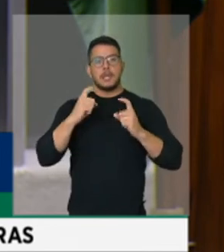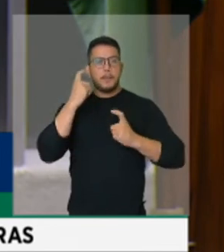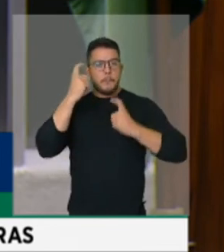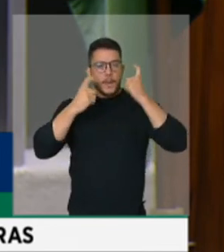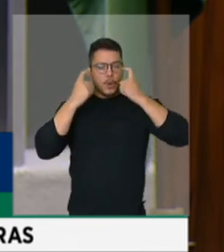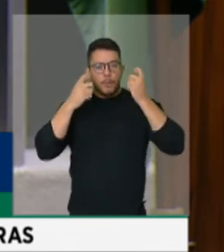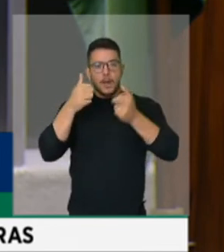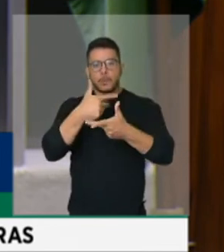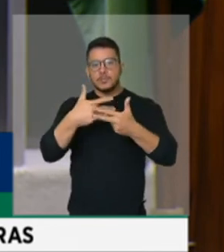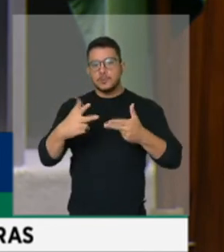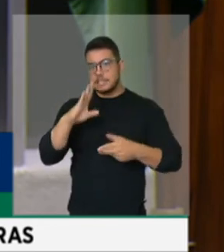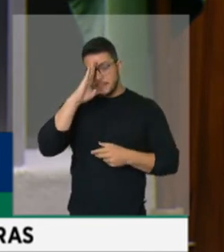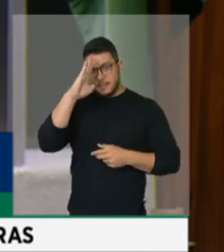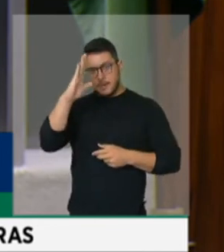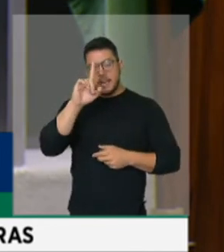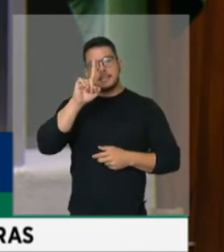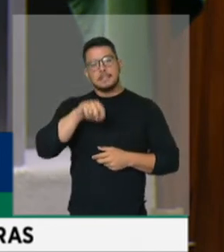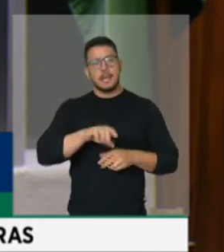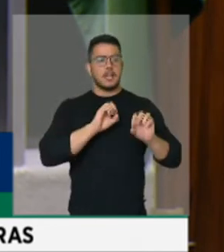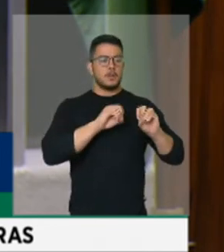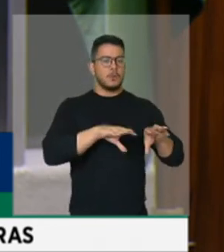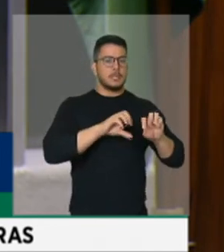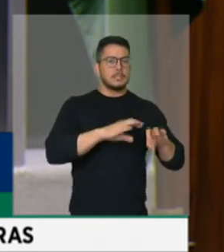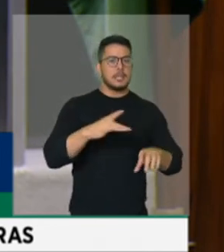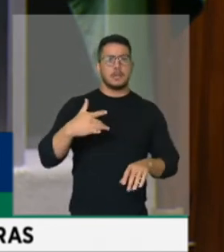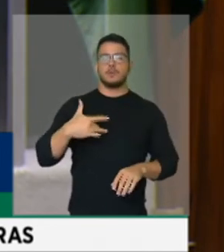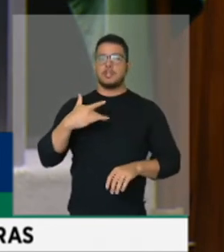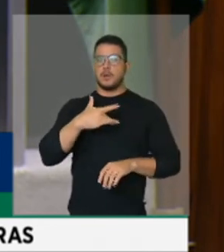ENTENDEMOS POR CONVICÇÃO SENHORES DEPUTADOS E DEPUTADAS DE QUE O ESTADO TEM QUE SER MÍNIMO DE QUE O ESTADO TEM